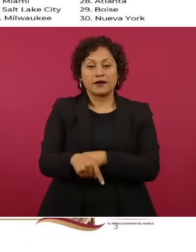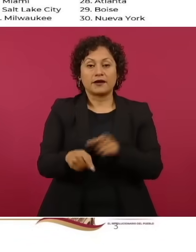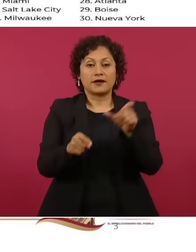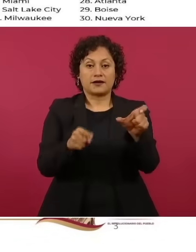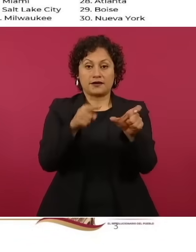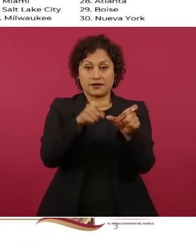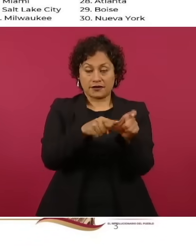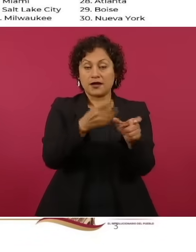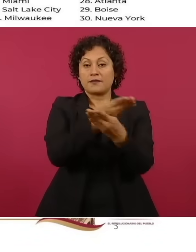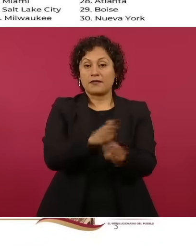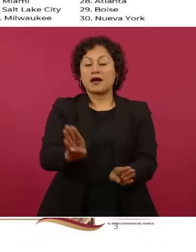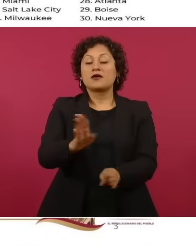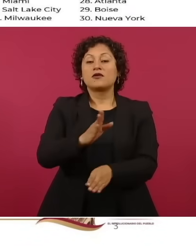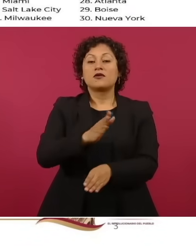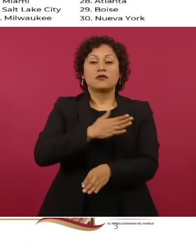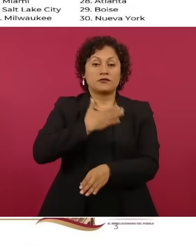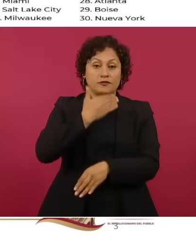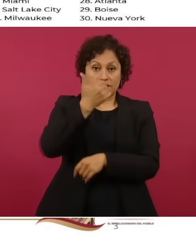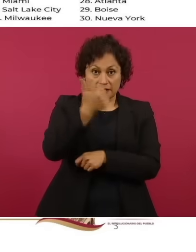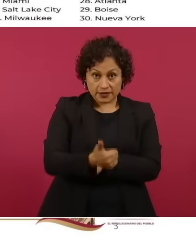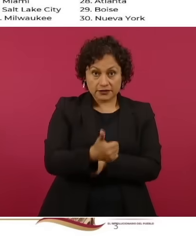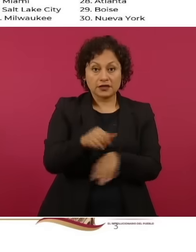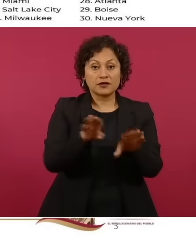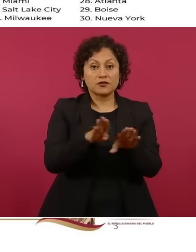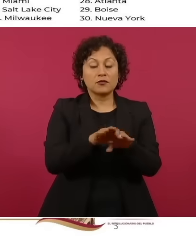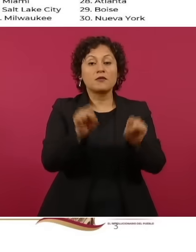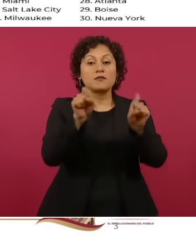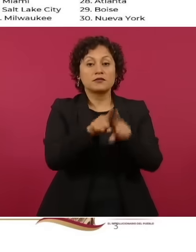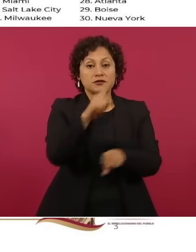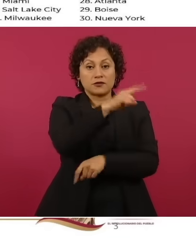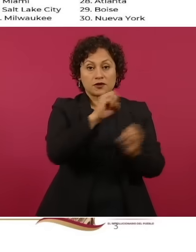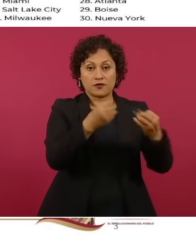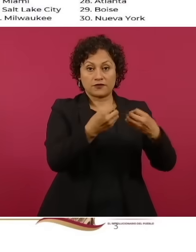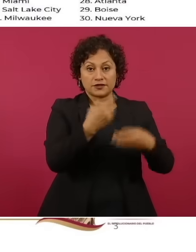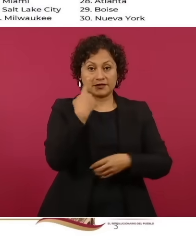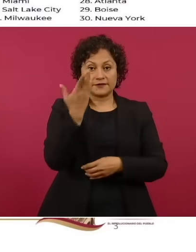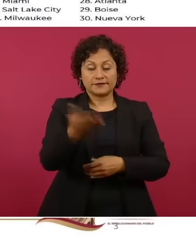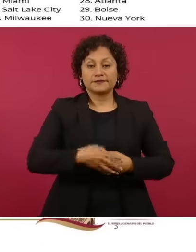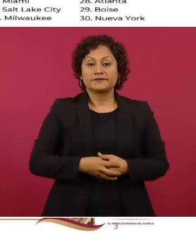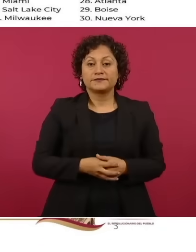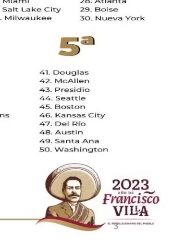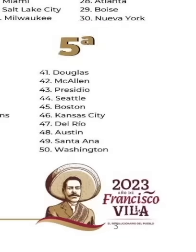Bienestar se entregue a través de los consulados en Estados Unidos ya llevamos eh todo este